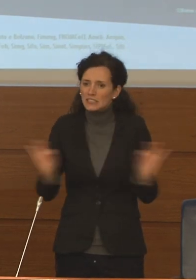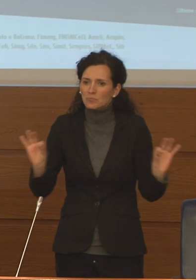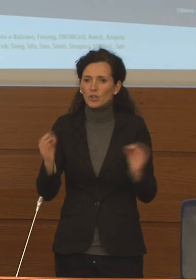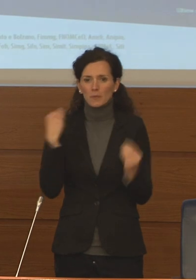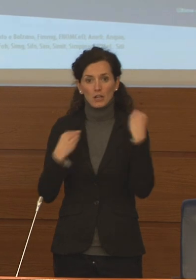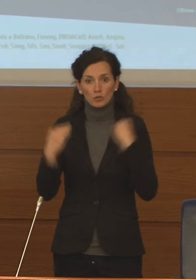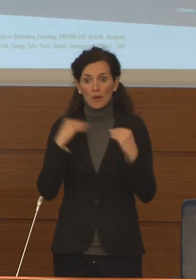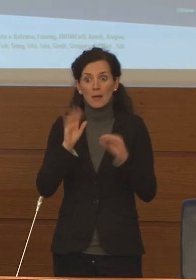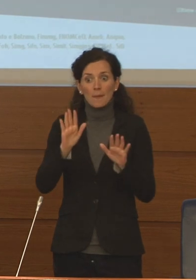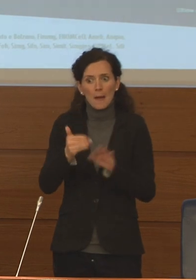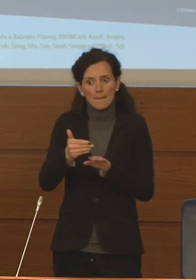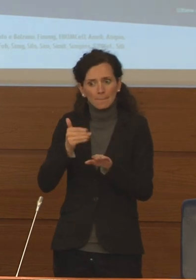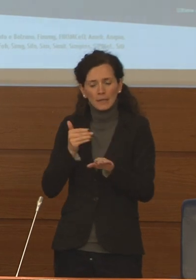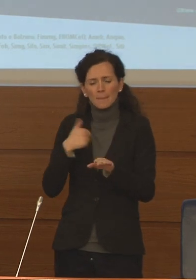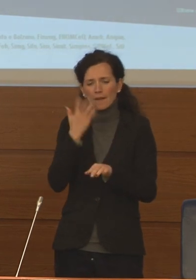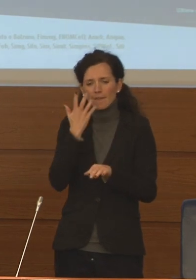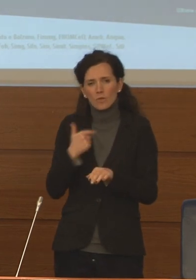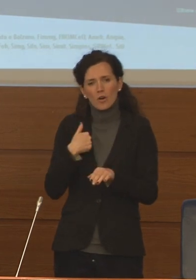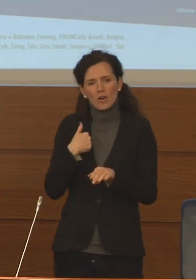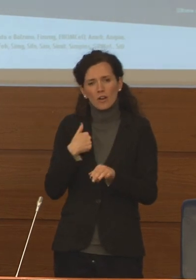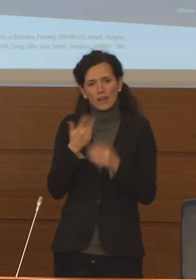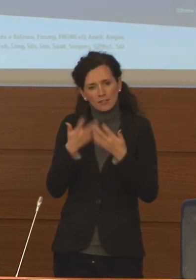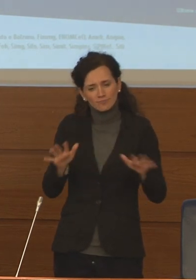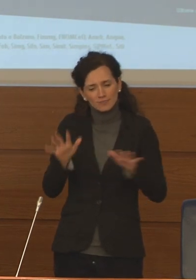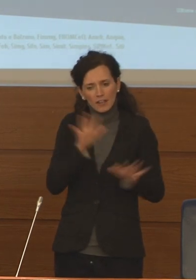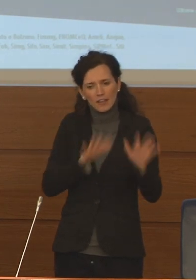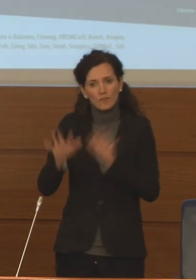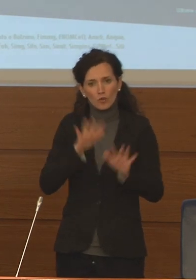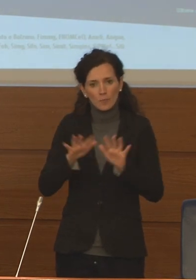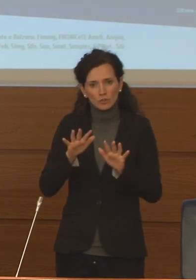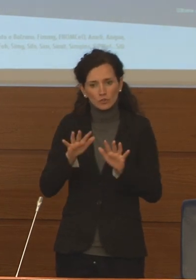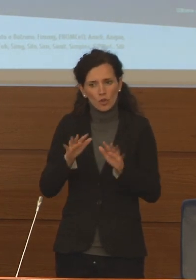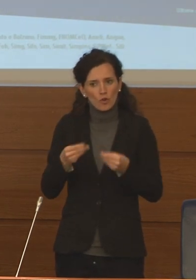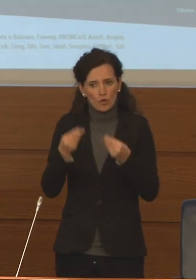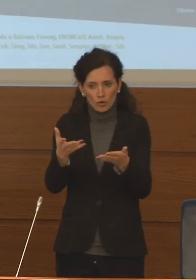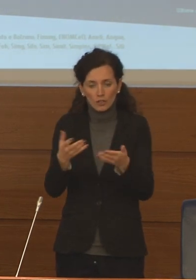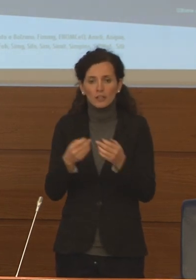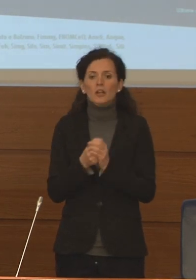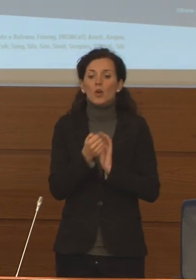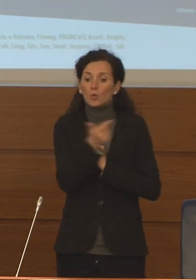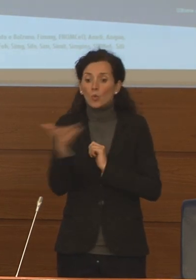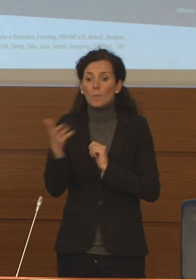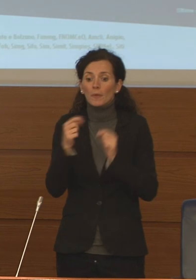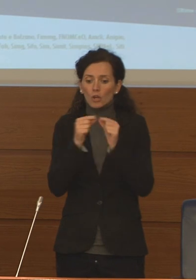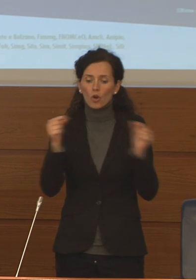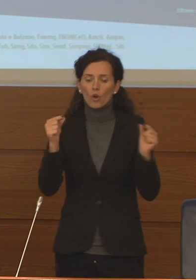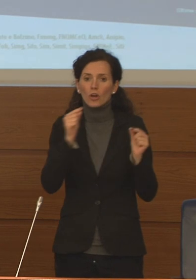prima delle domande completo le informazioni con il numero dei tamponi che abbiamo